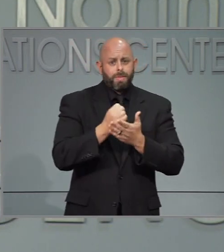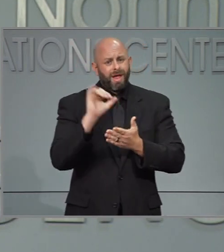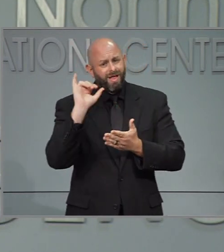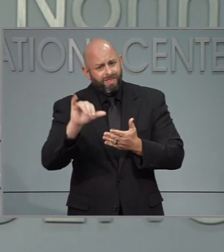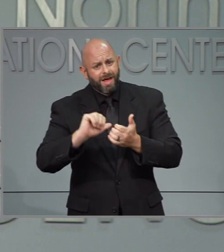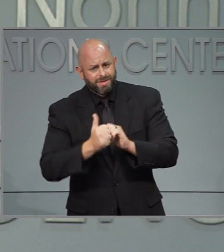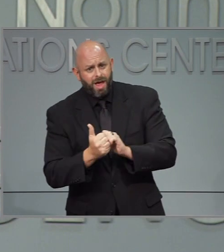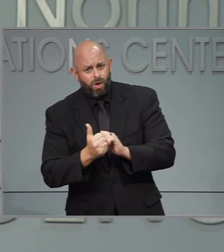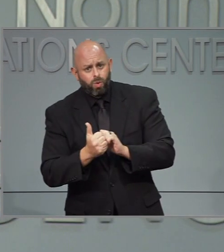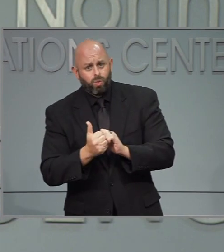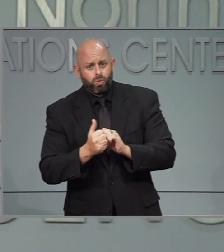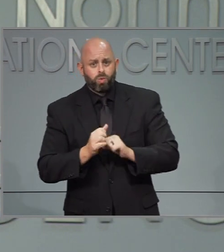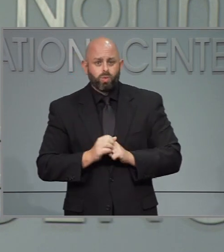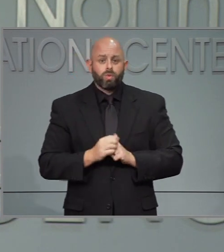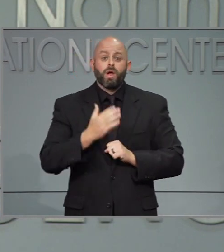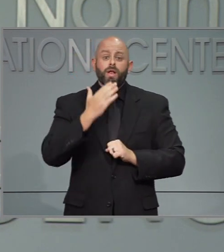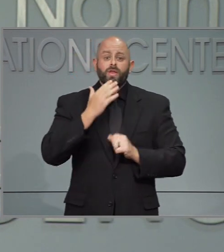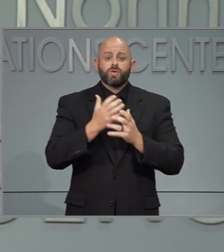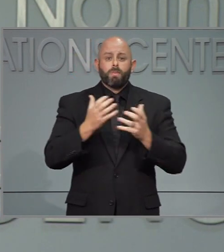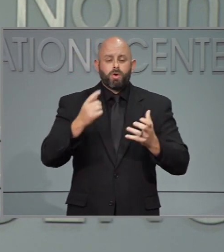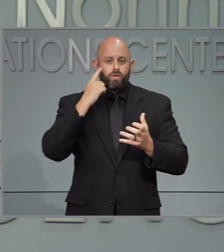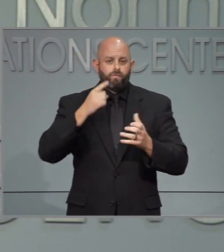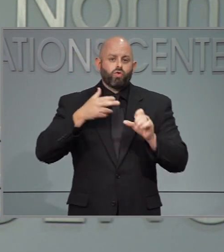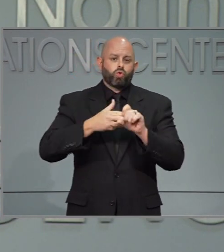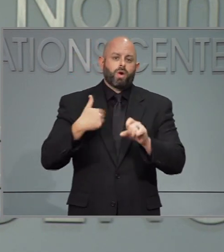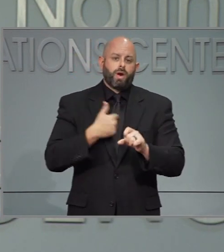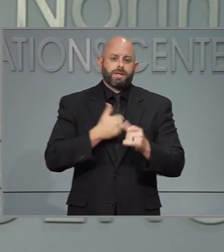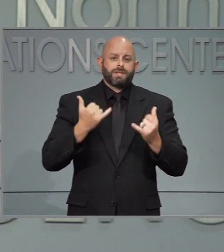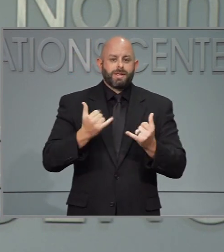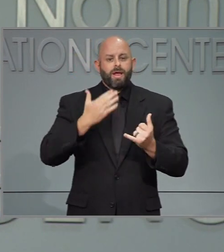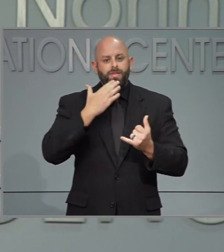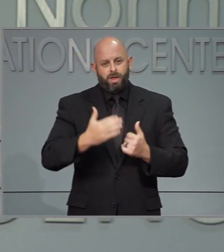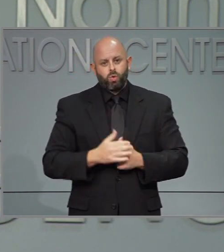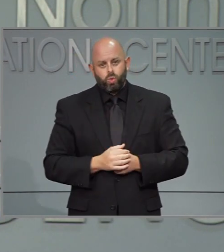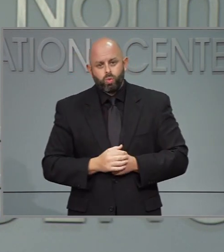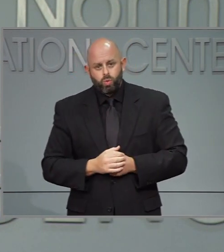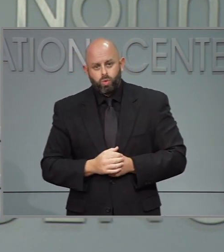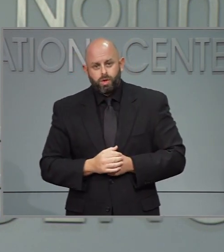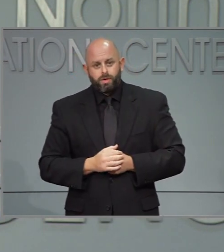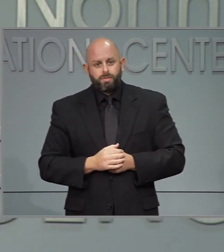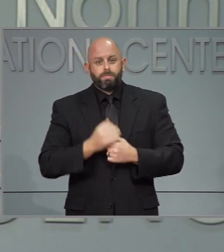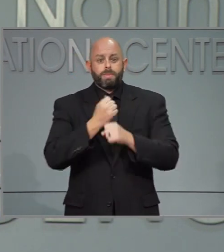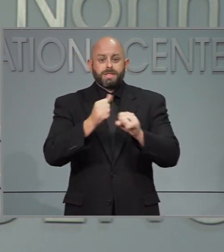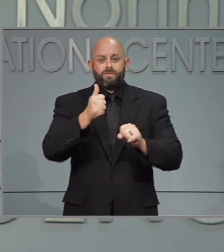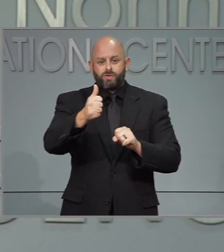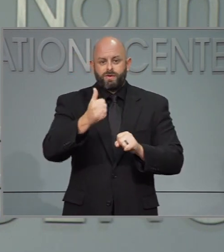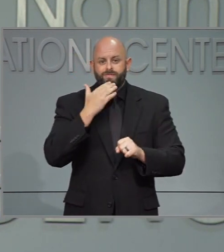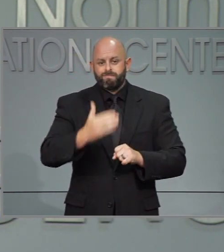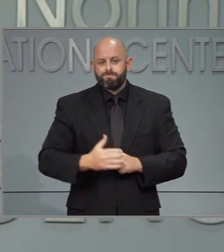que podemos continuas superando y seguir a futuro. Muchas gracias por su atención esta tarde estén a salvo.